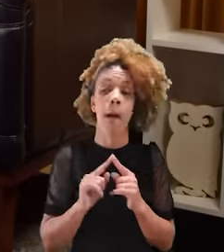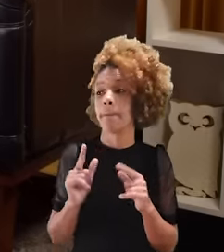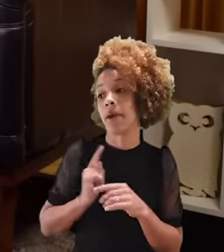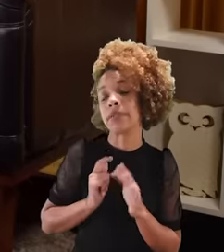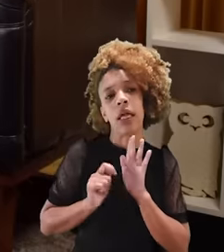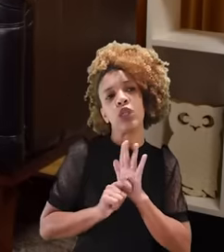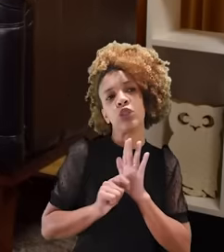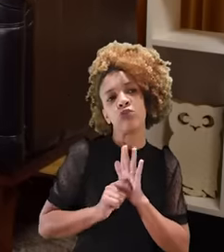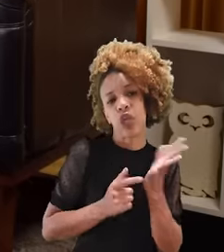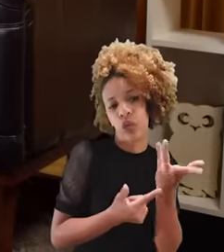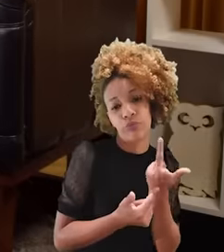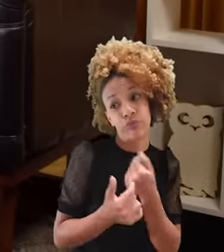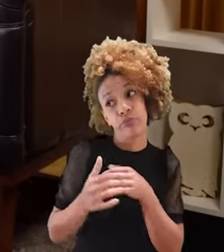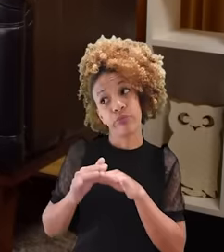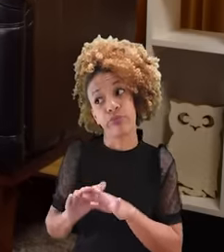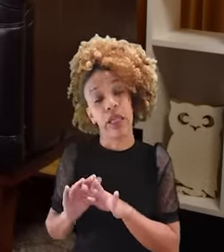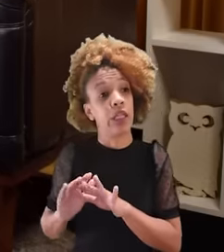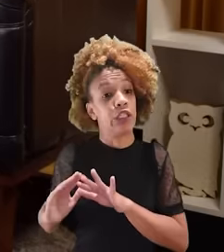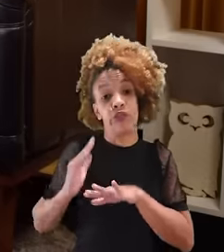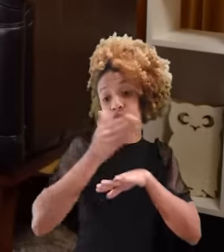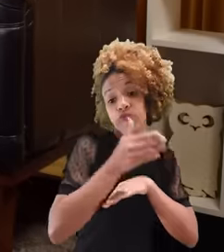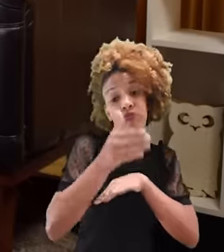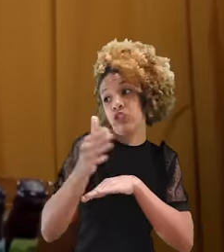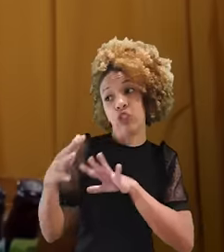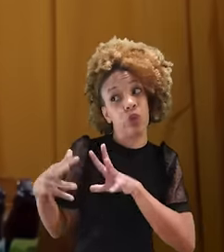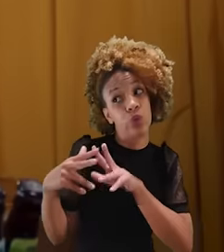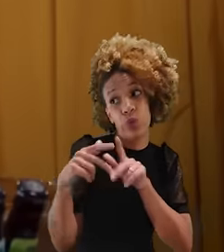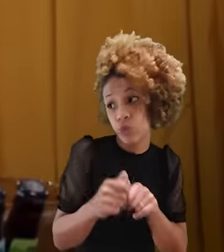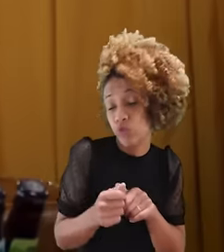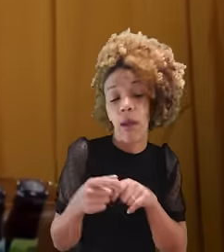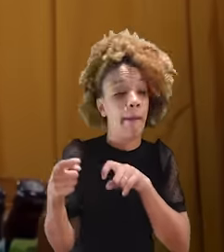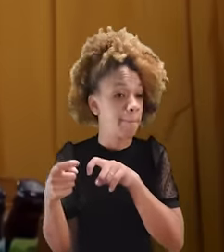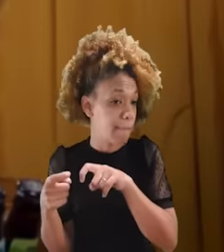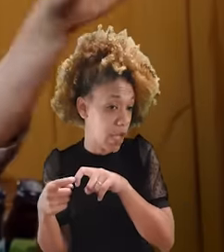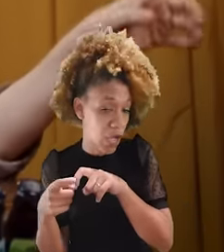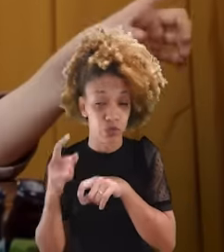drogado no meio artístico Fala amor tem drogado em todas médicos advogados sabe qual é a diferença